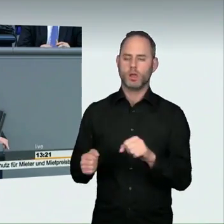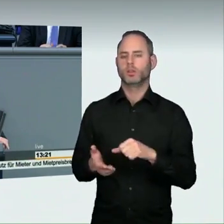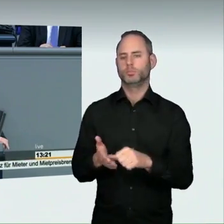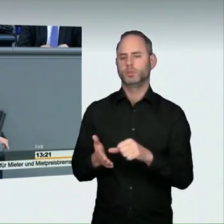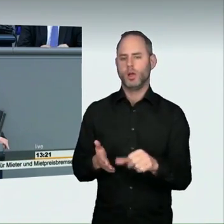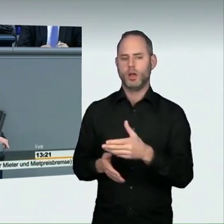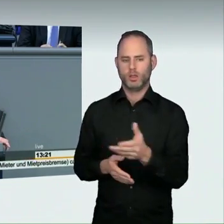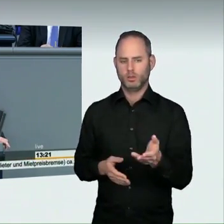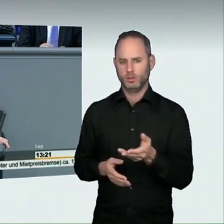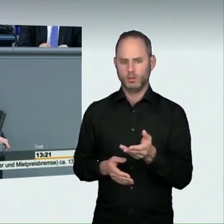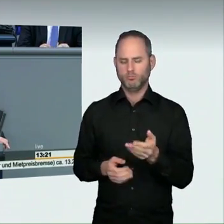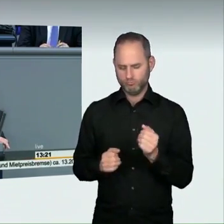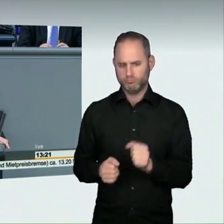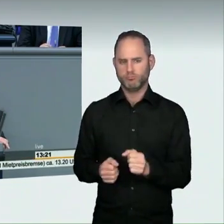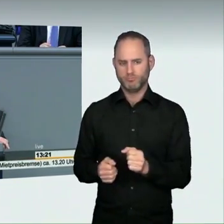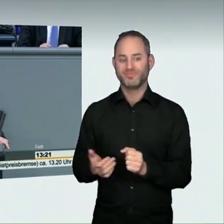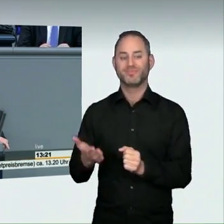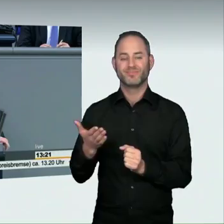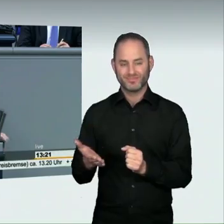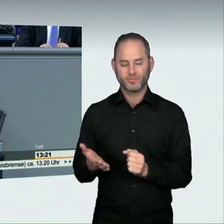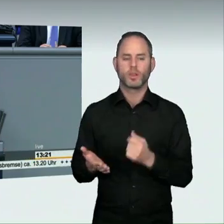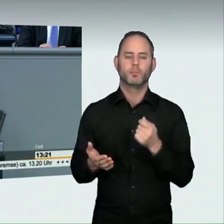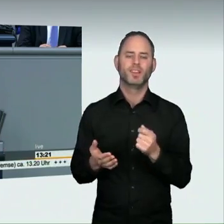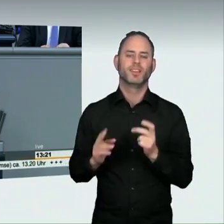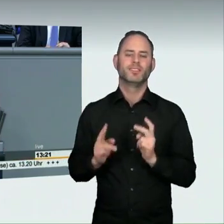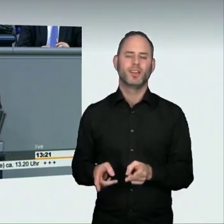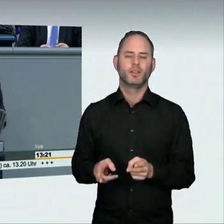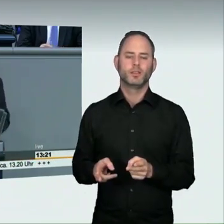eine Leitplanke, die der Bundestag auf den Weg bringen kann.